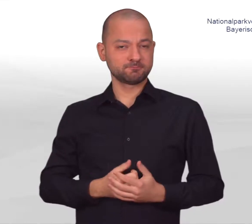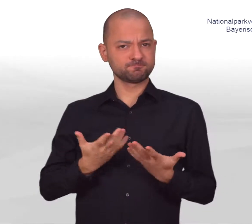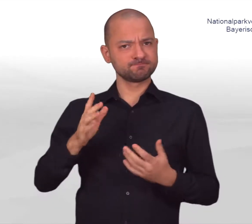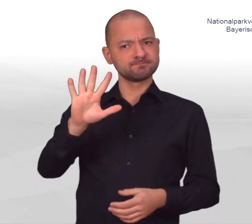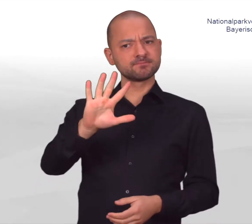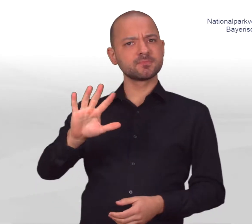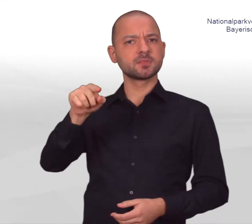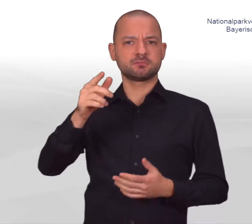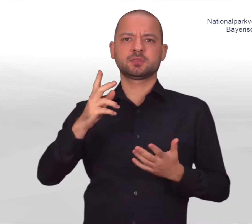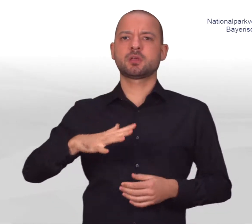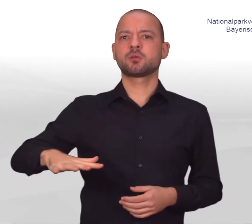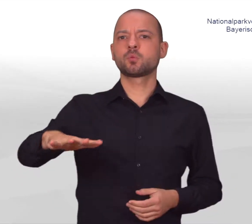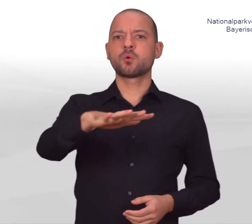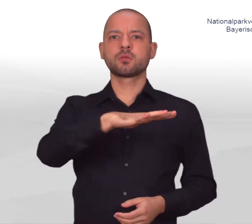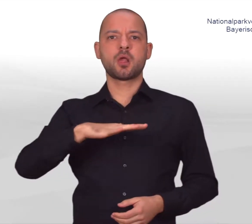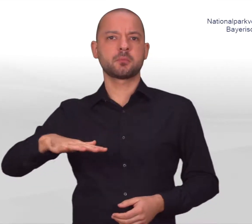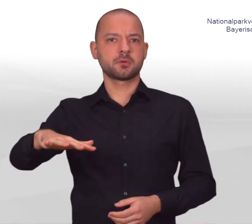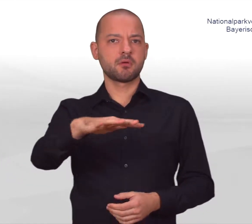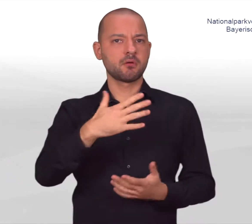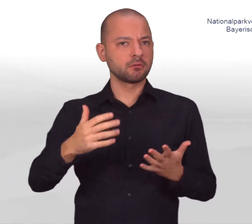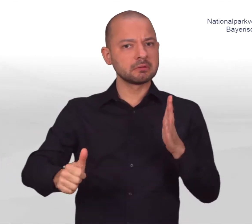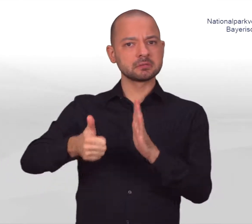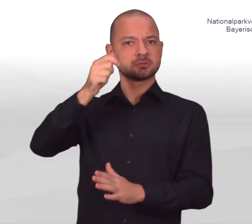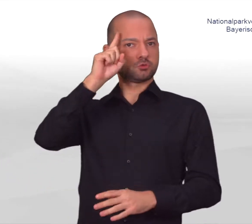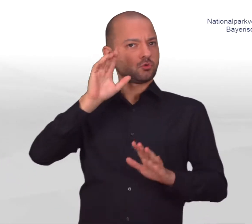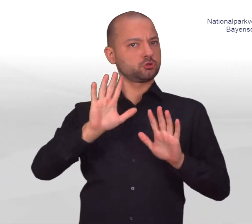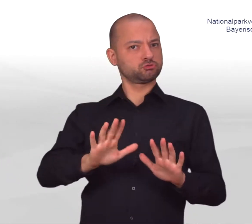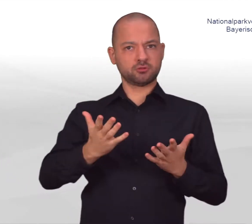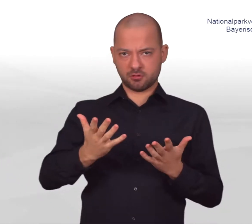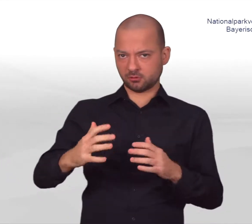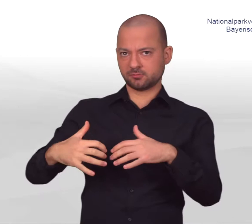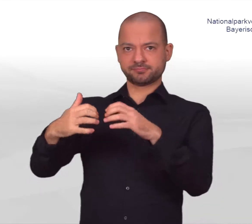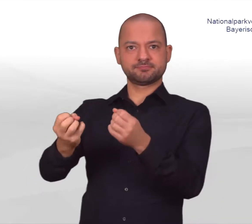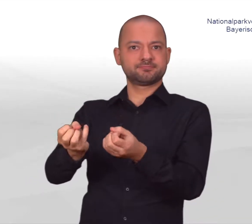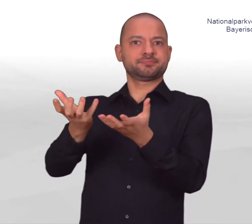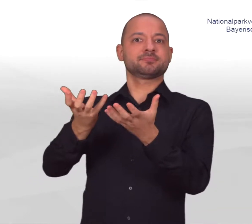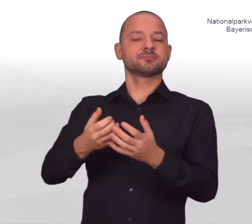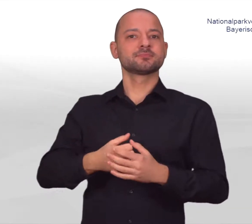Er ist der erste Nationalpark Deutschlands